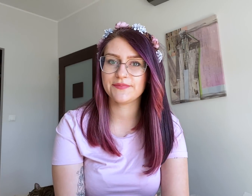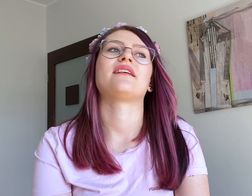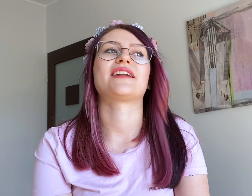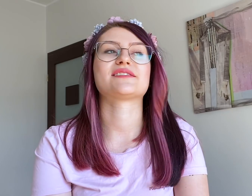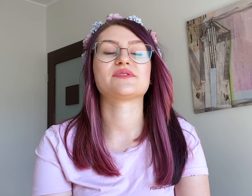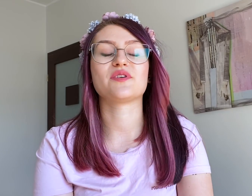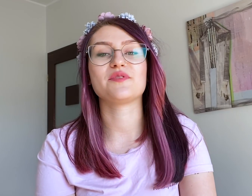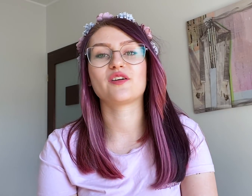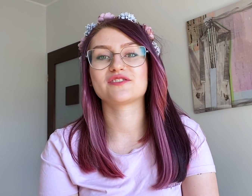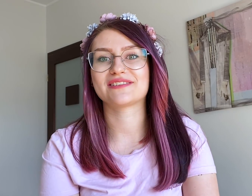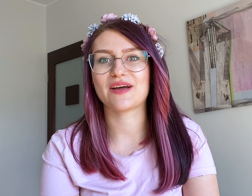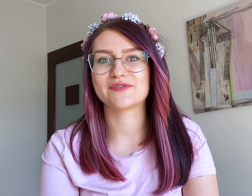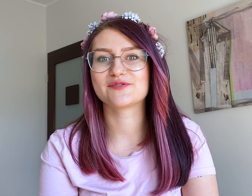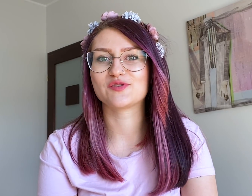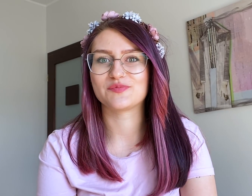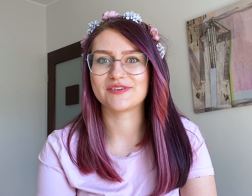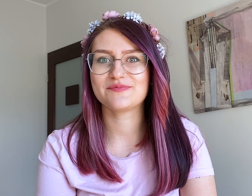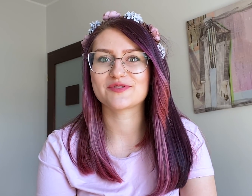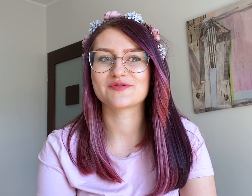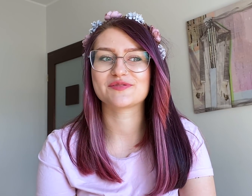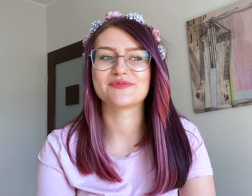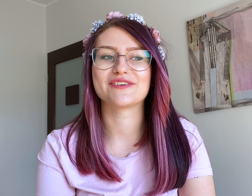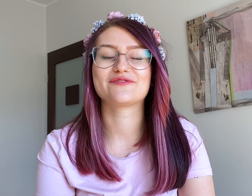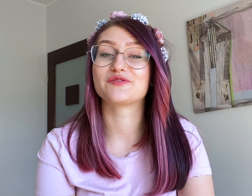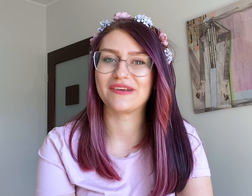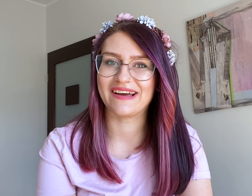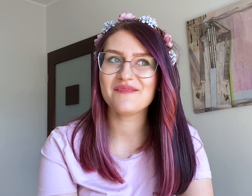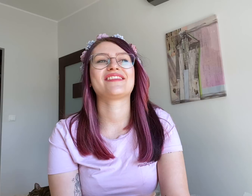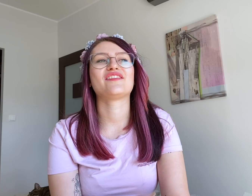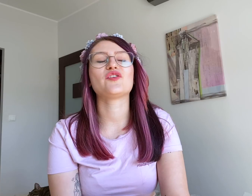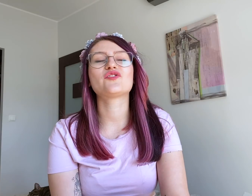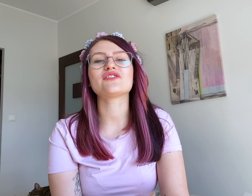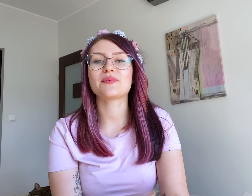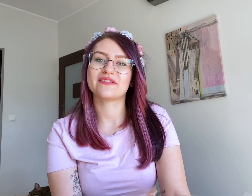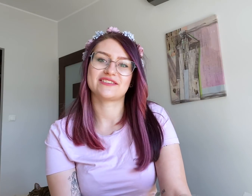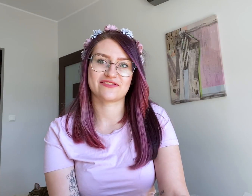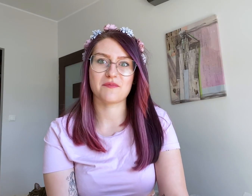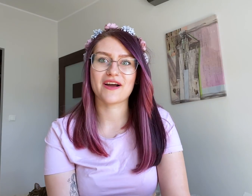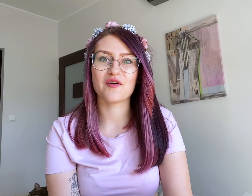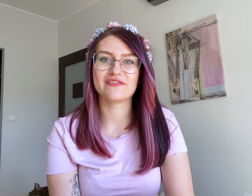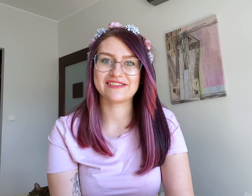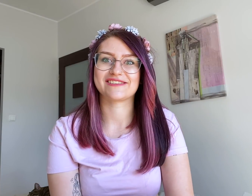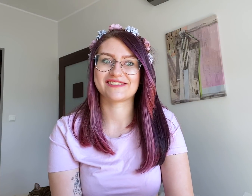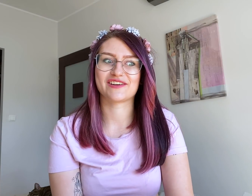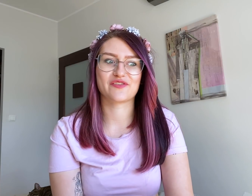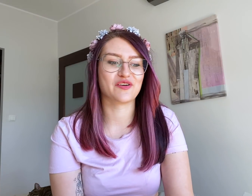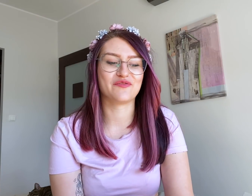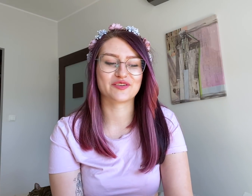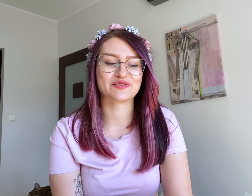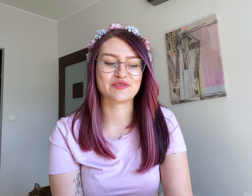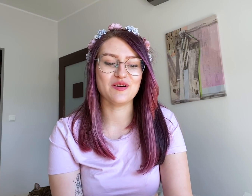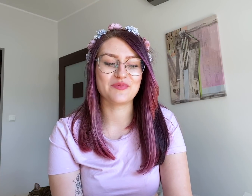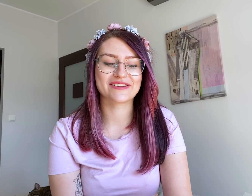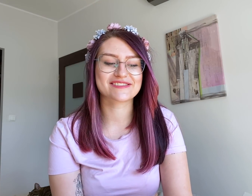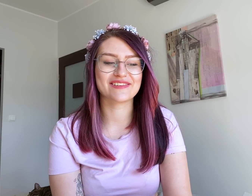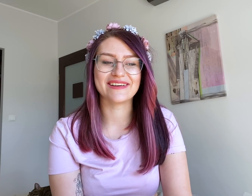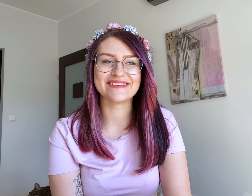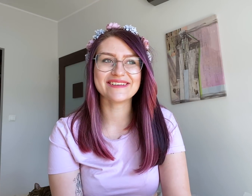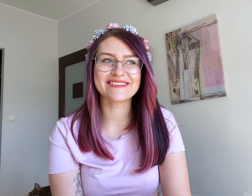Razem z moimi koleżankami z grupy, poszłyśmy w trójkę. No i to naprawdę też wymagało wyjścia ze strefy komfortu po raz kolejny.